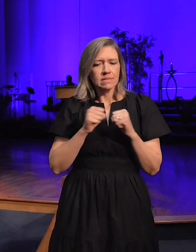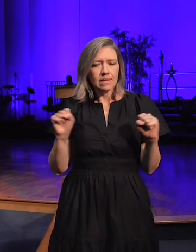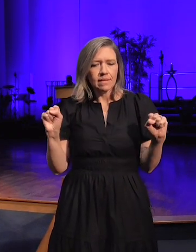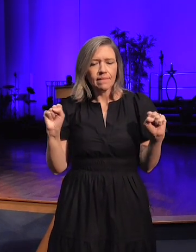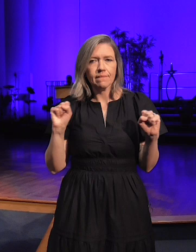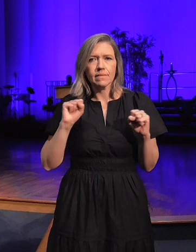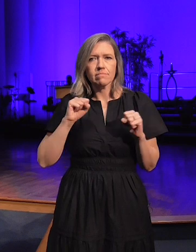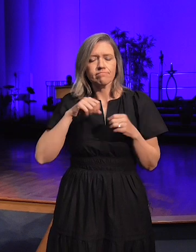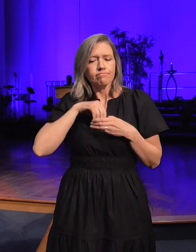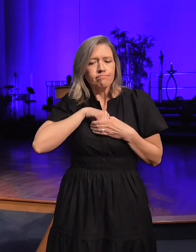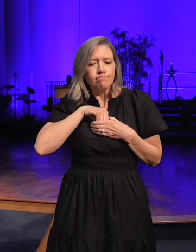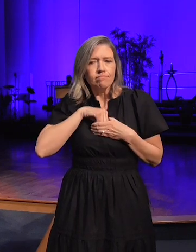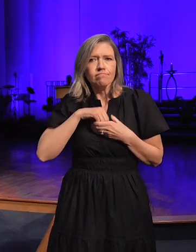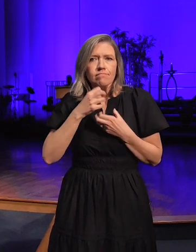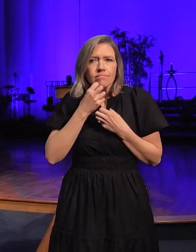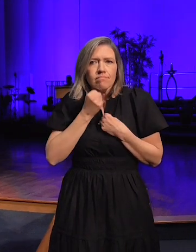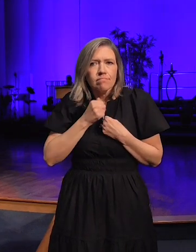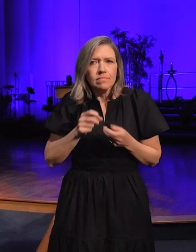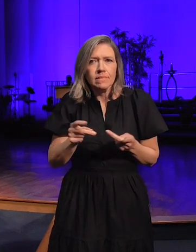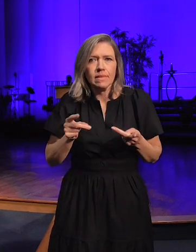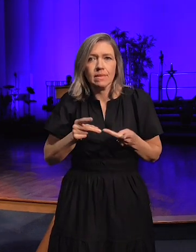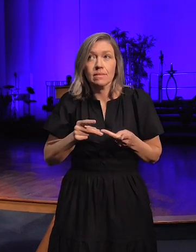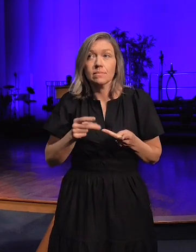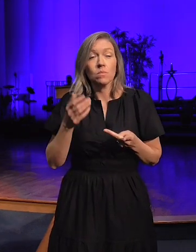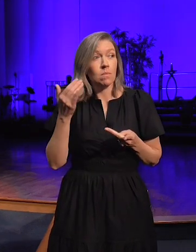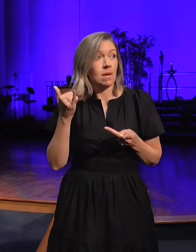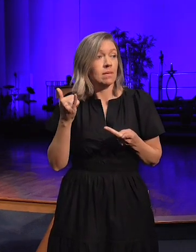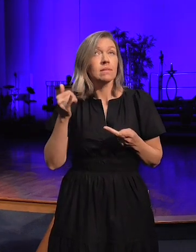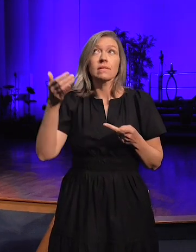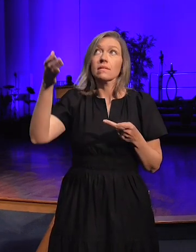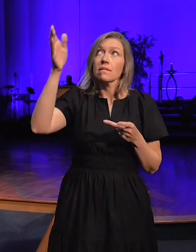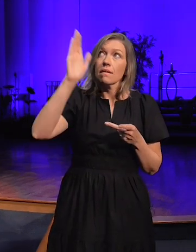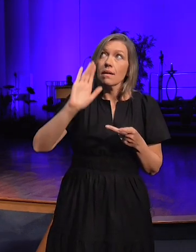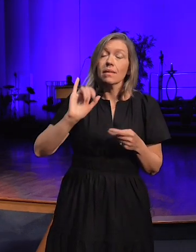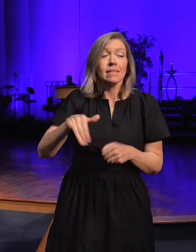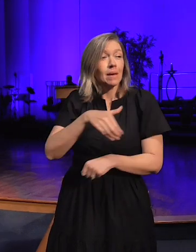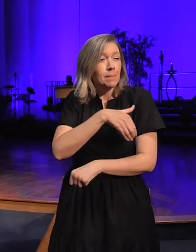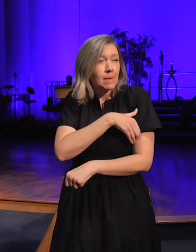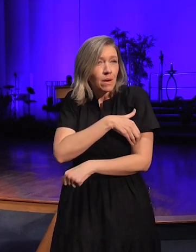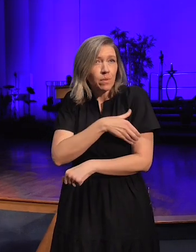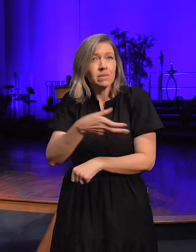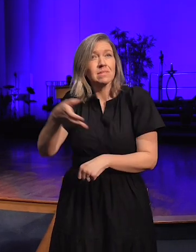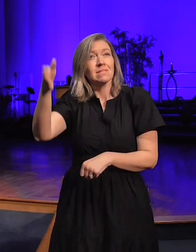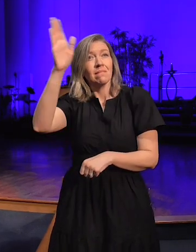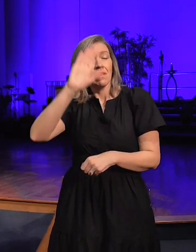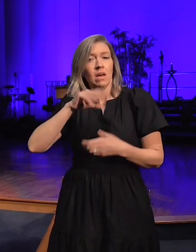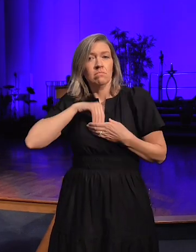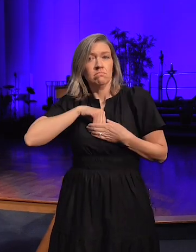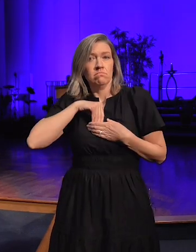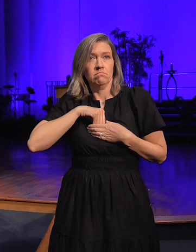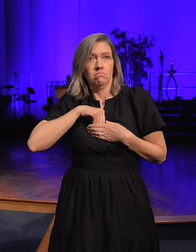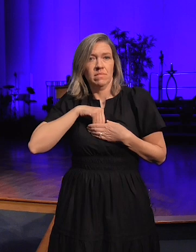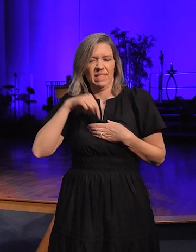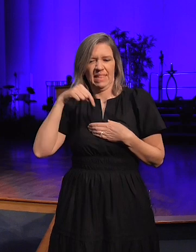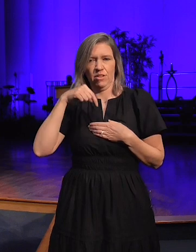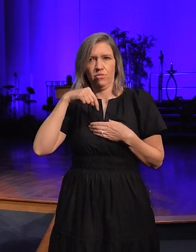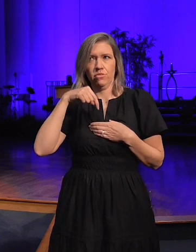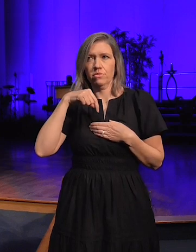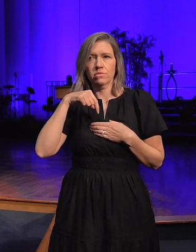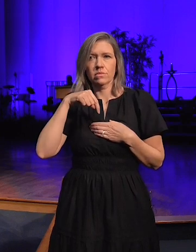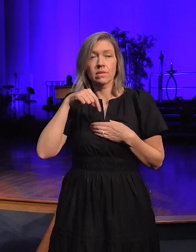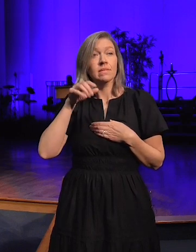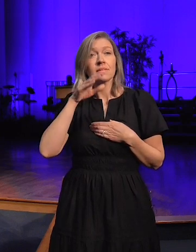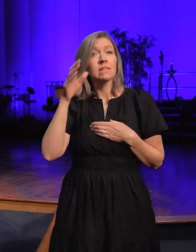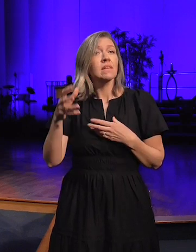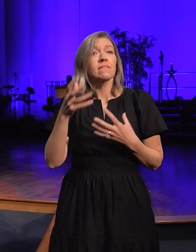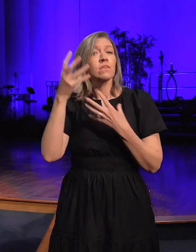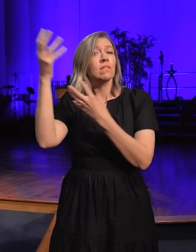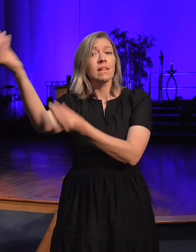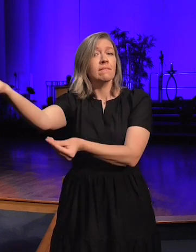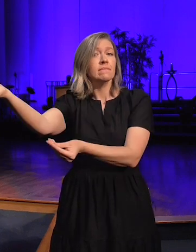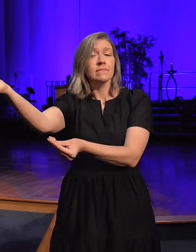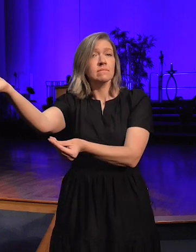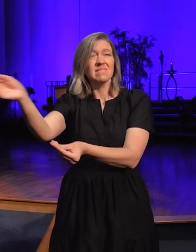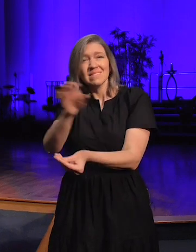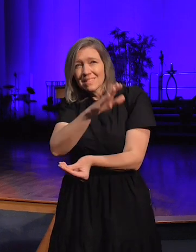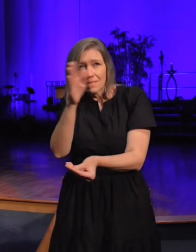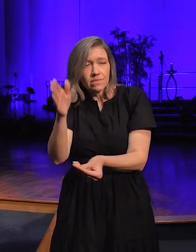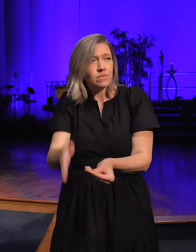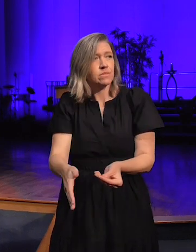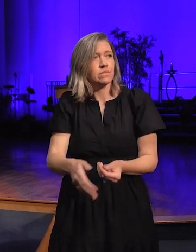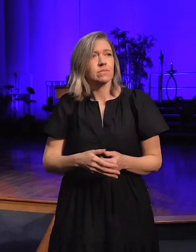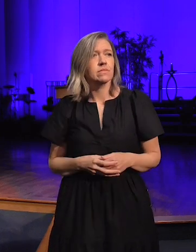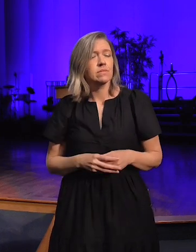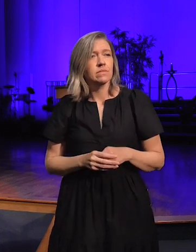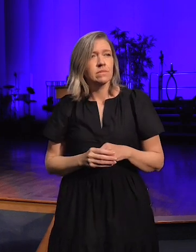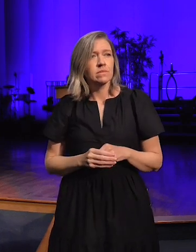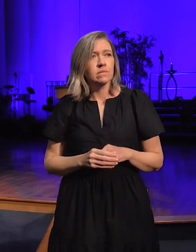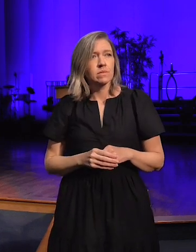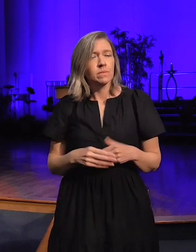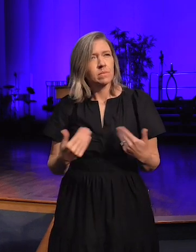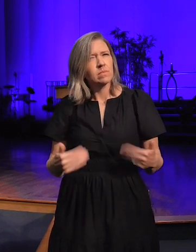porque Dios, ese poder Divino está ahí, nunca nos ha dejado, qué pensamiento tan poderoso